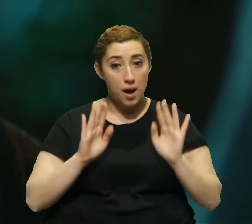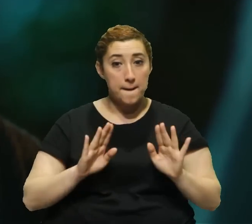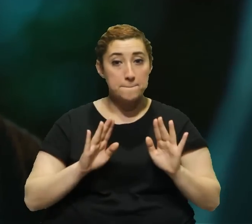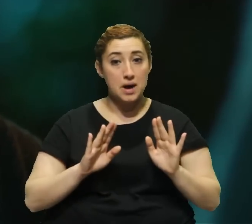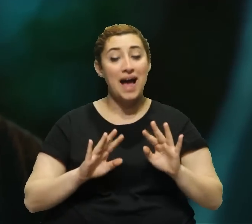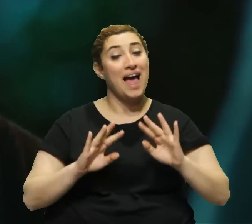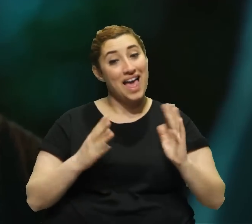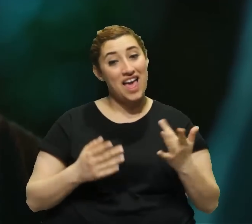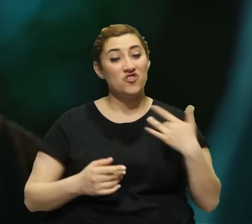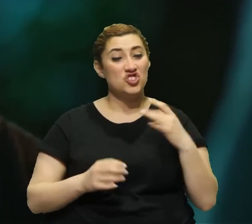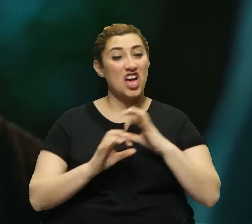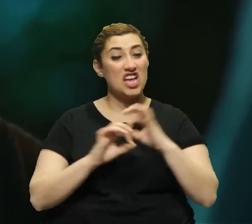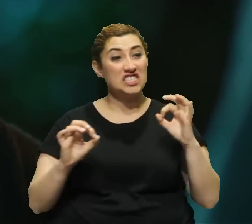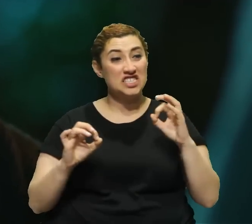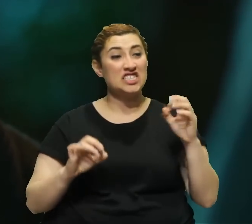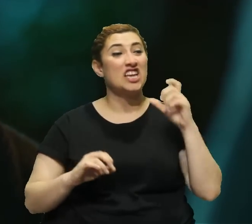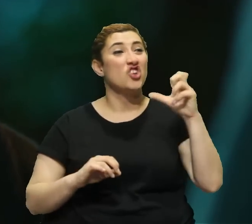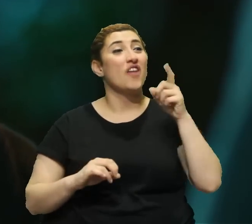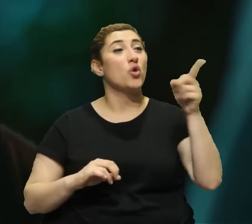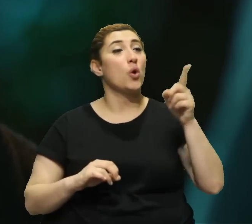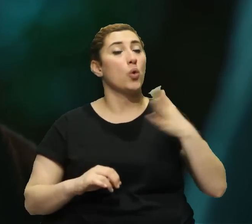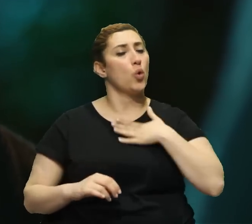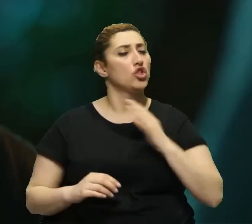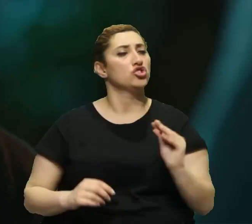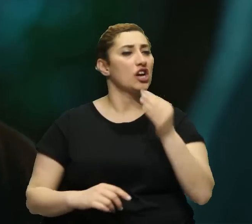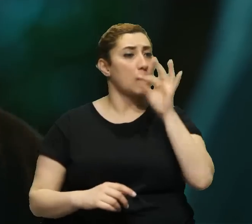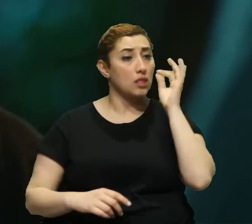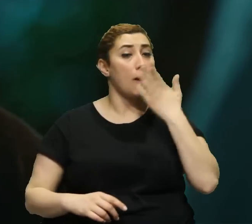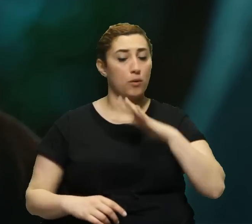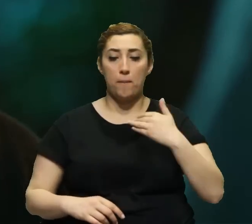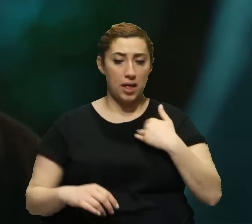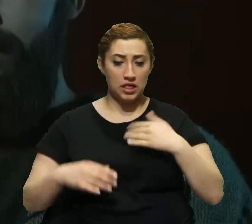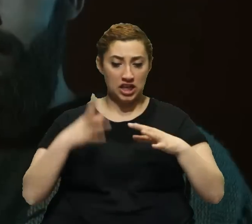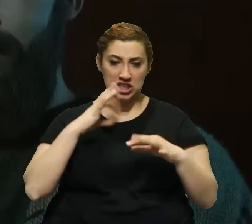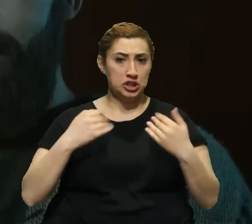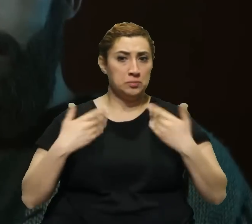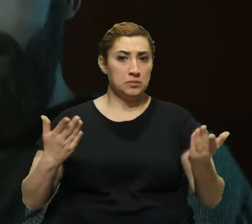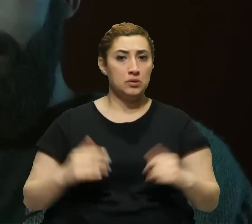...madem zalim Candaroğlu'na karşı gelecek er yok... ...biz neciyiz burada?